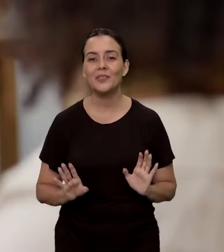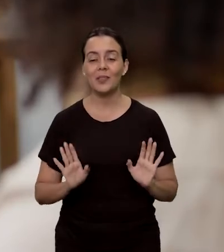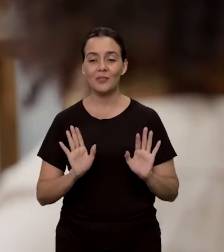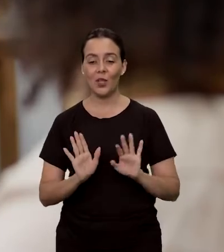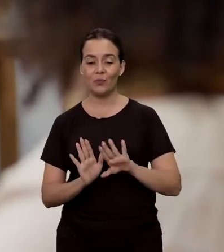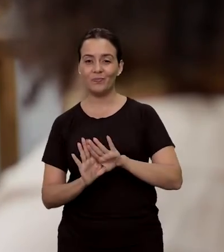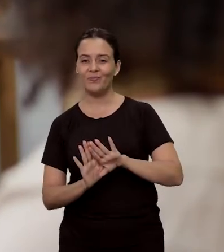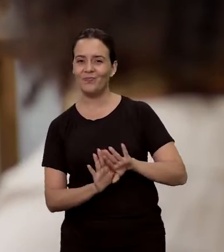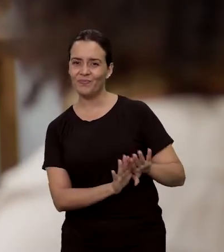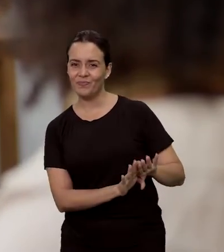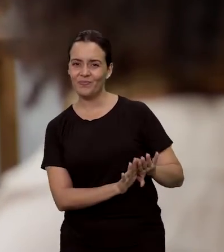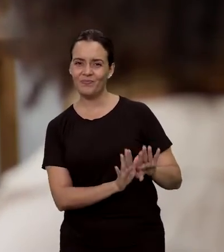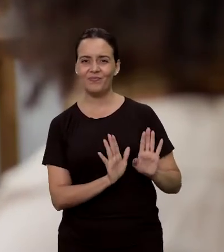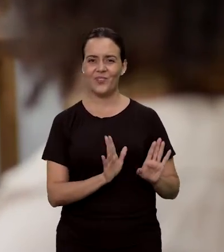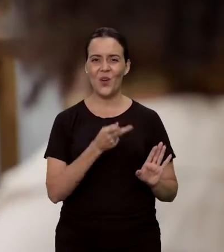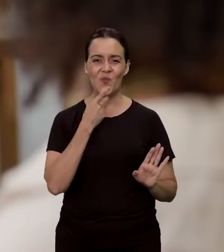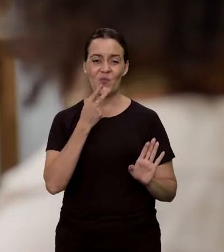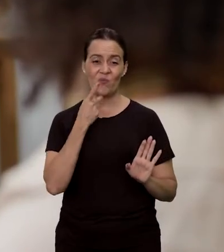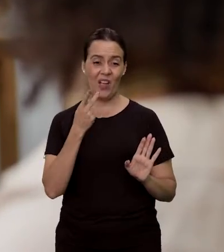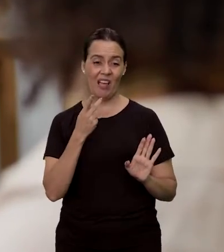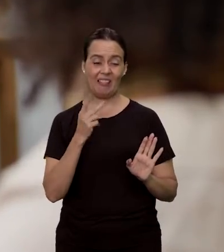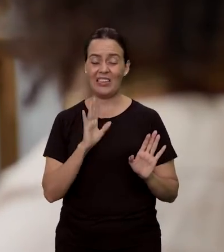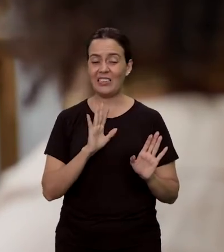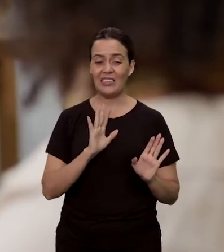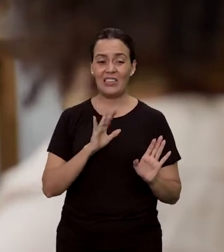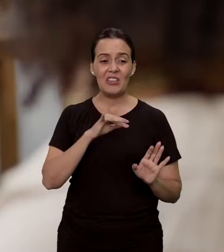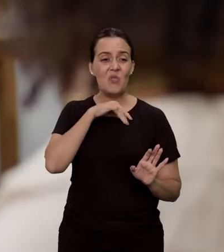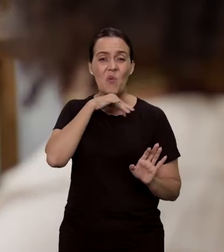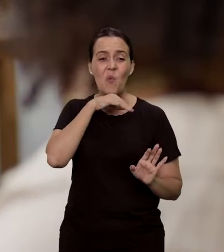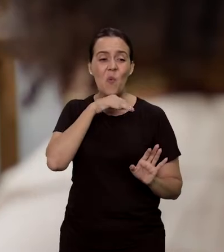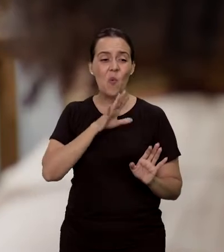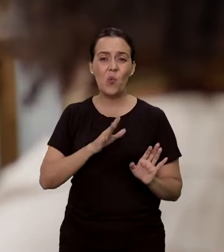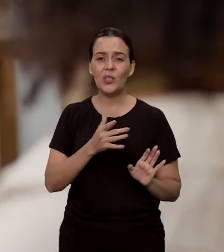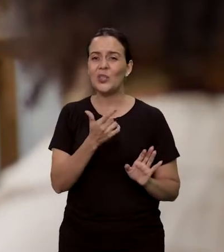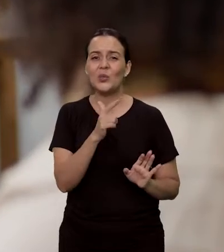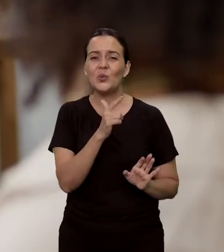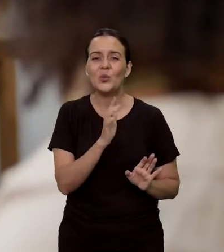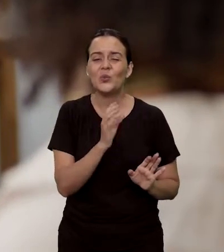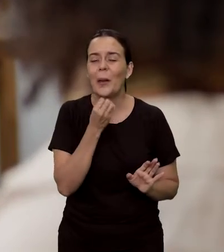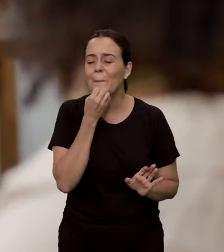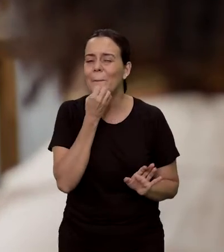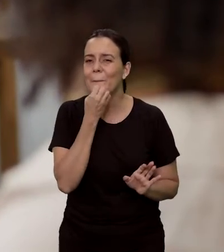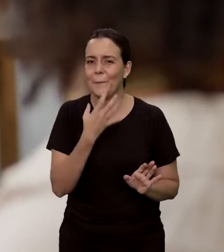é isso, é primitivo, é não validado, não tem essa validação,